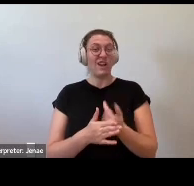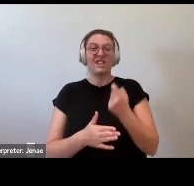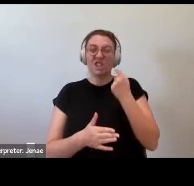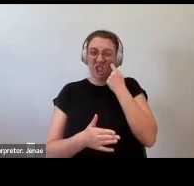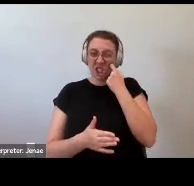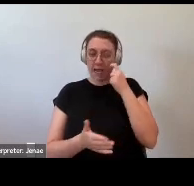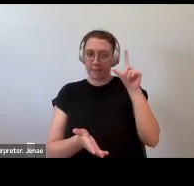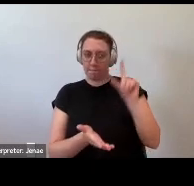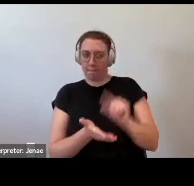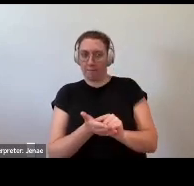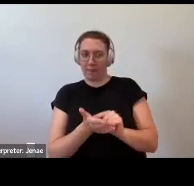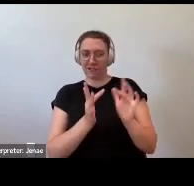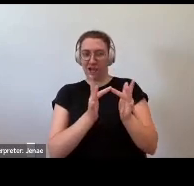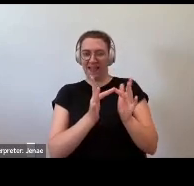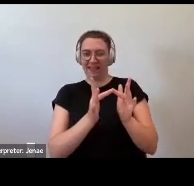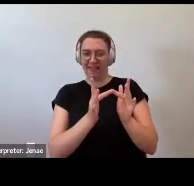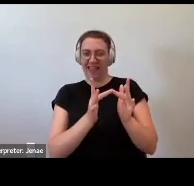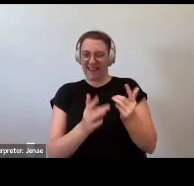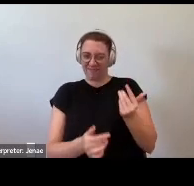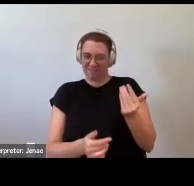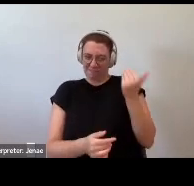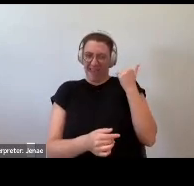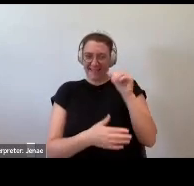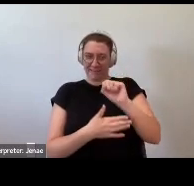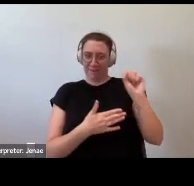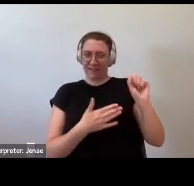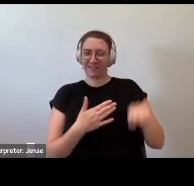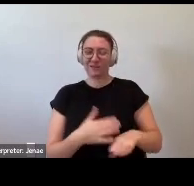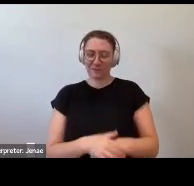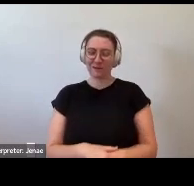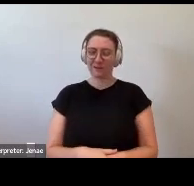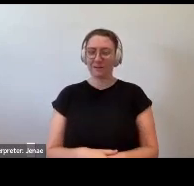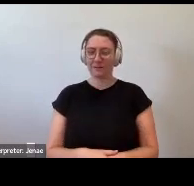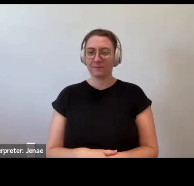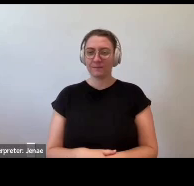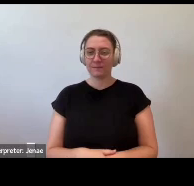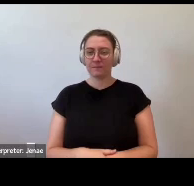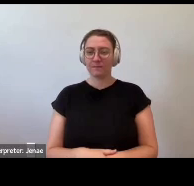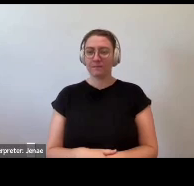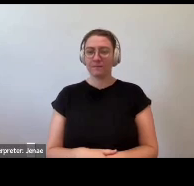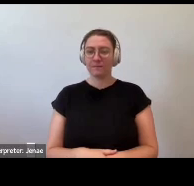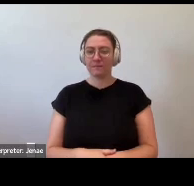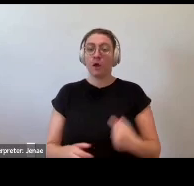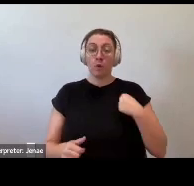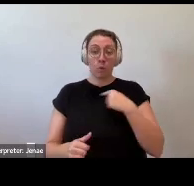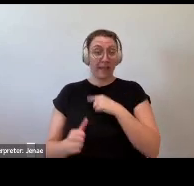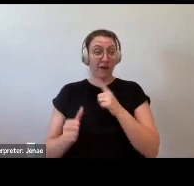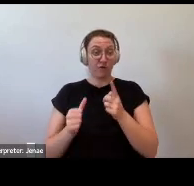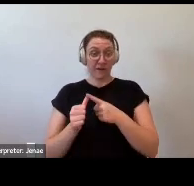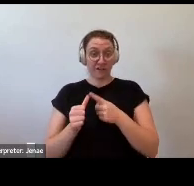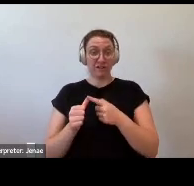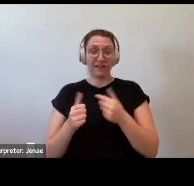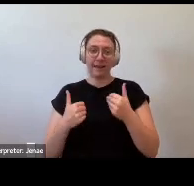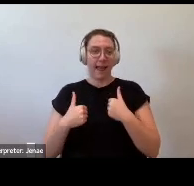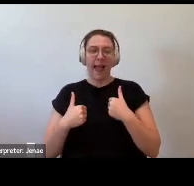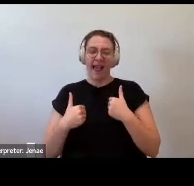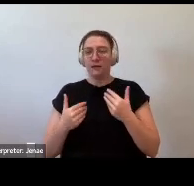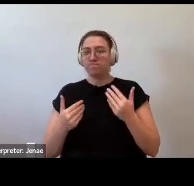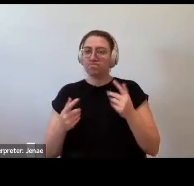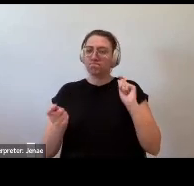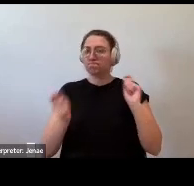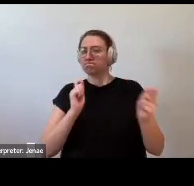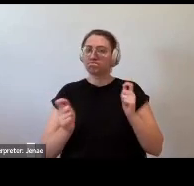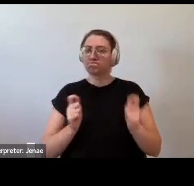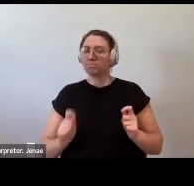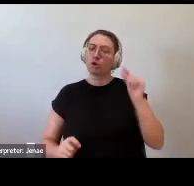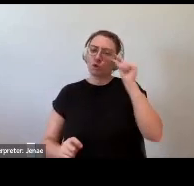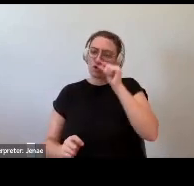El semestre pasado, la web se actualizó. Originalmente teníamos un documento de Google dinámico. Ahora es